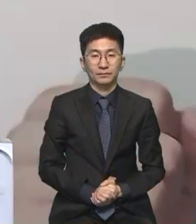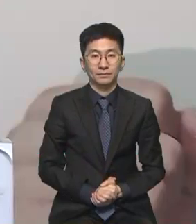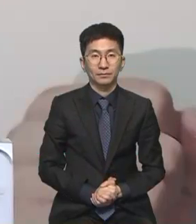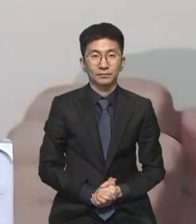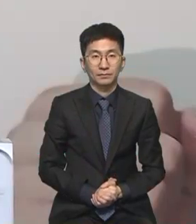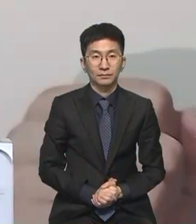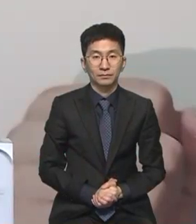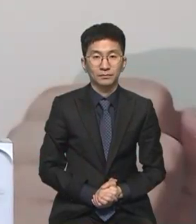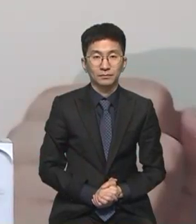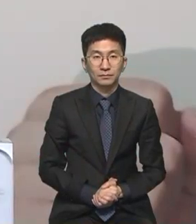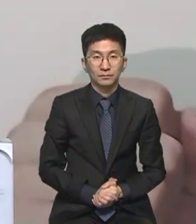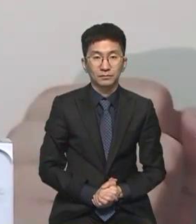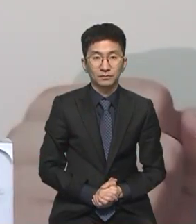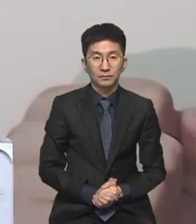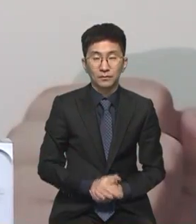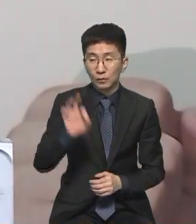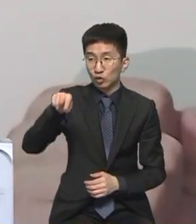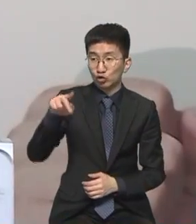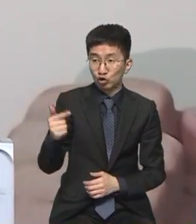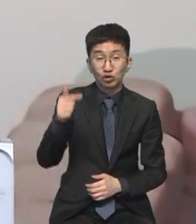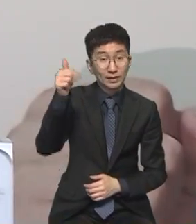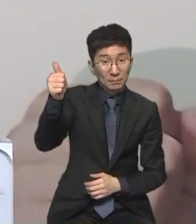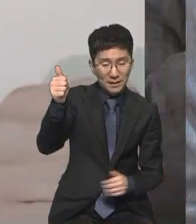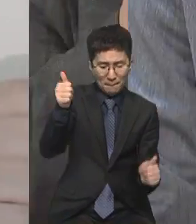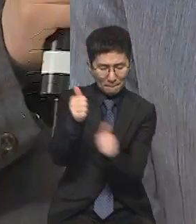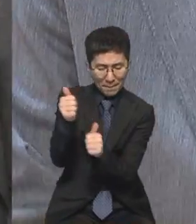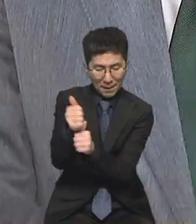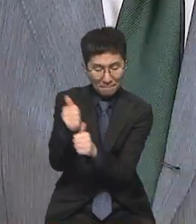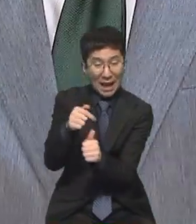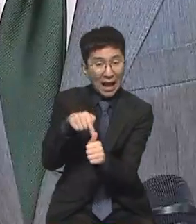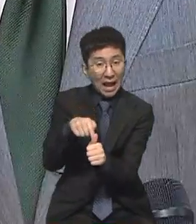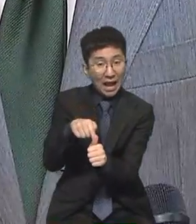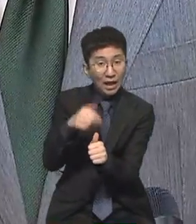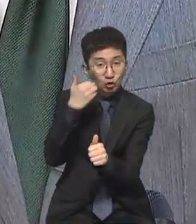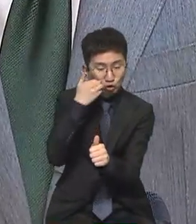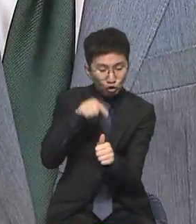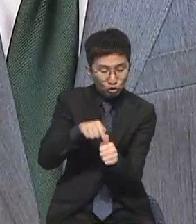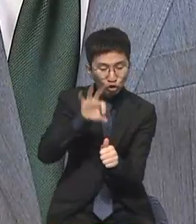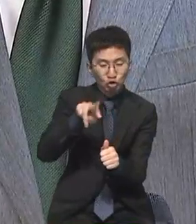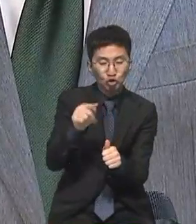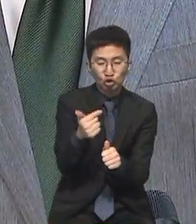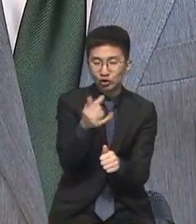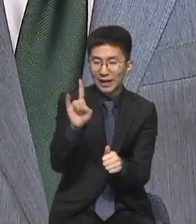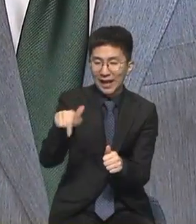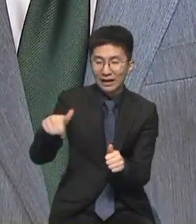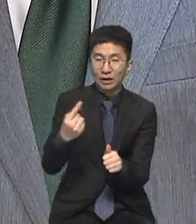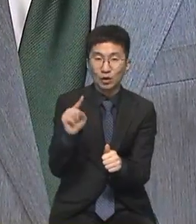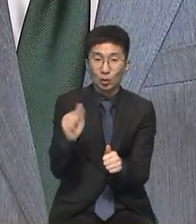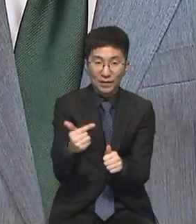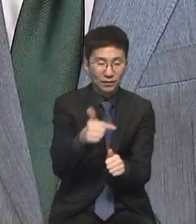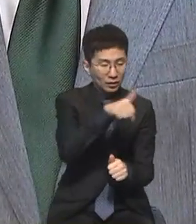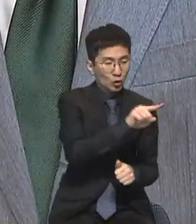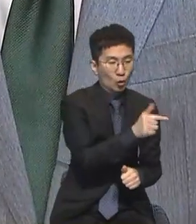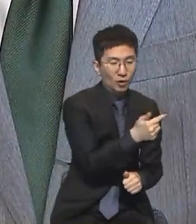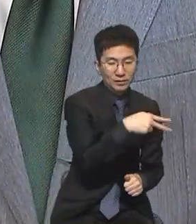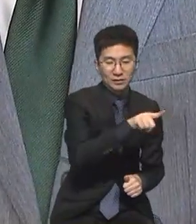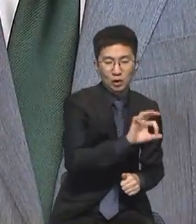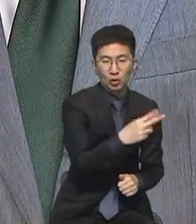(기자) 윤석열 당선인의 핵심 관계자 이른바 윤핵관으로 불리는 국민의힘 권성동, 윤한홍, 장제원 의원.